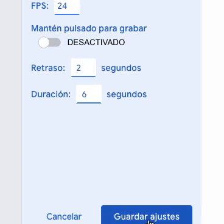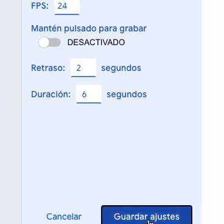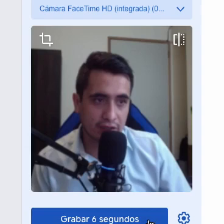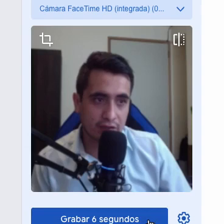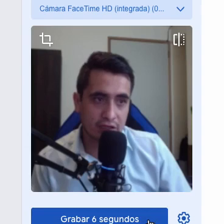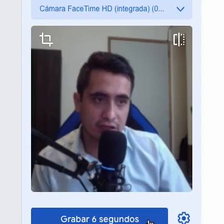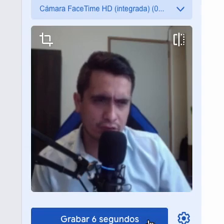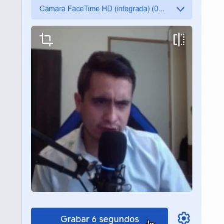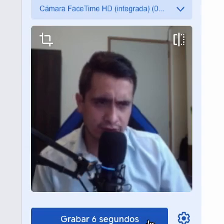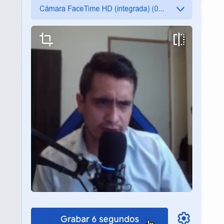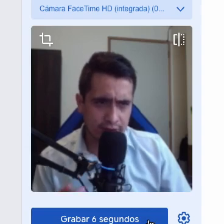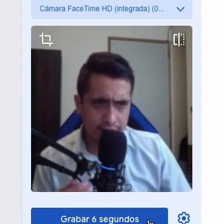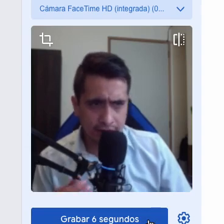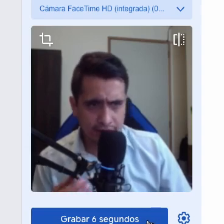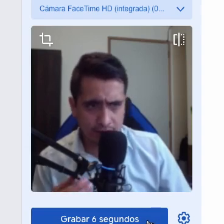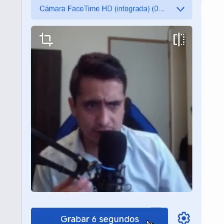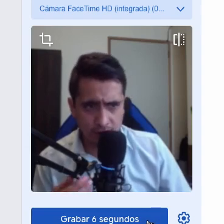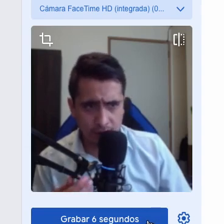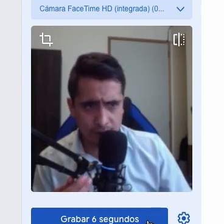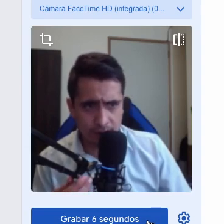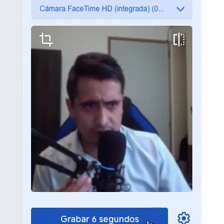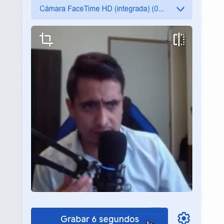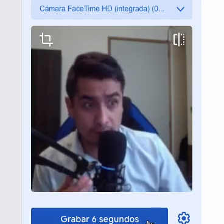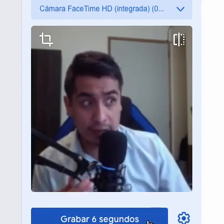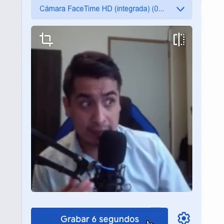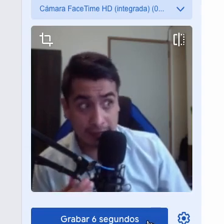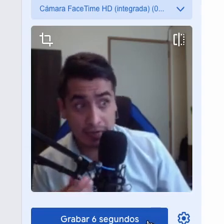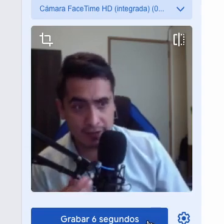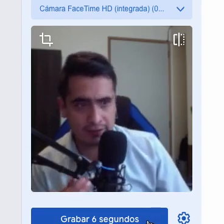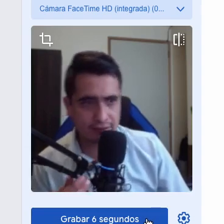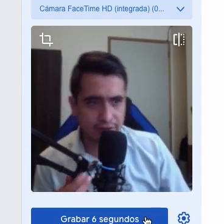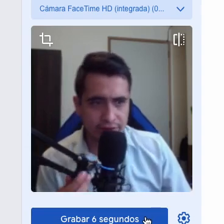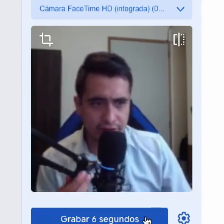darle guardar ajustes retire el micrófono y voy a hacer voy a grabar la secuencia de cee